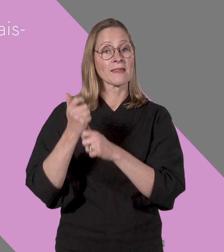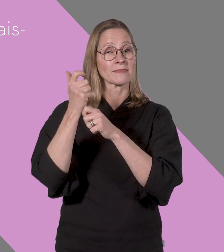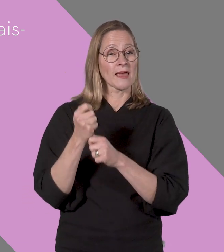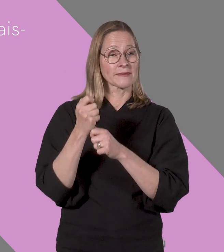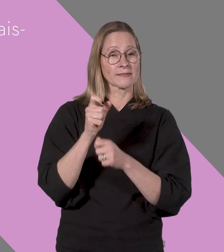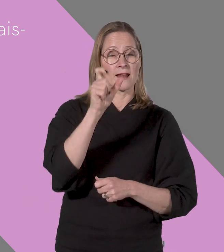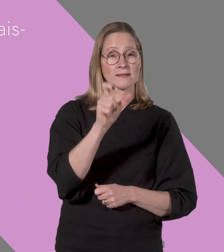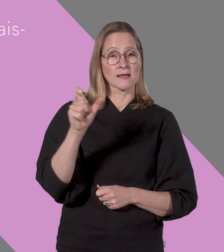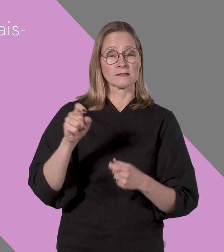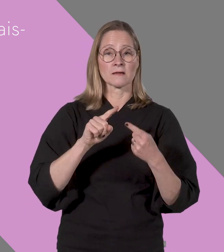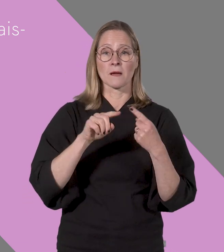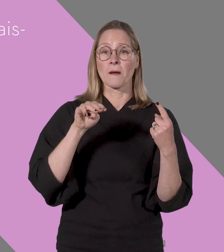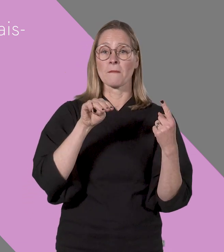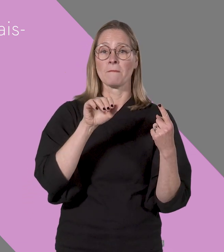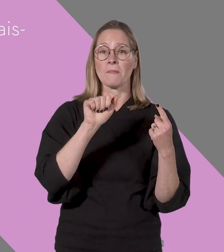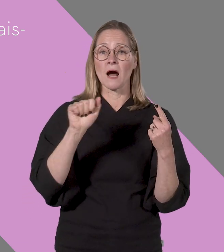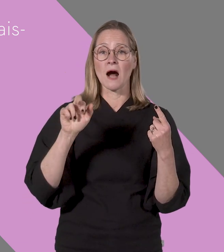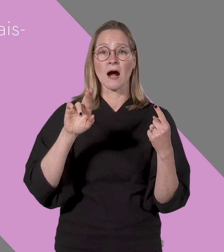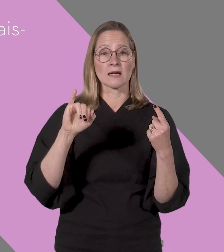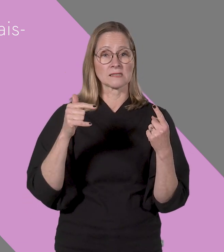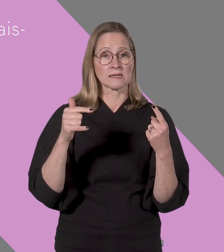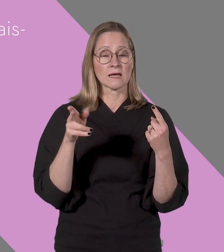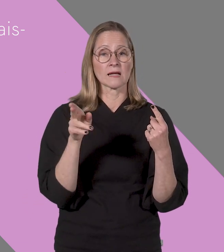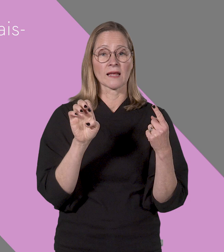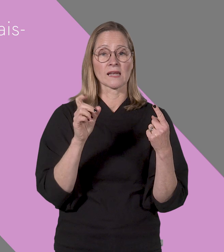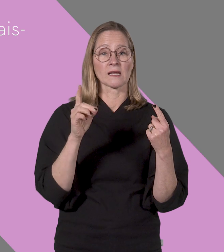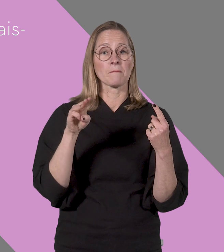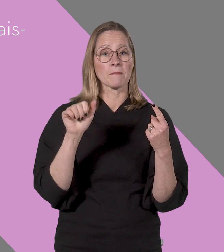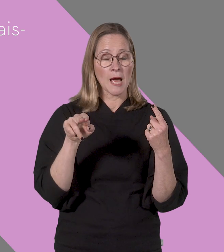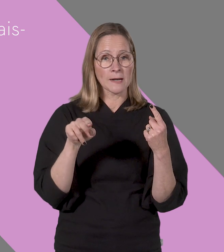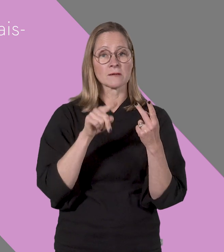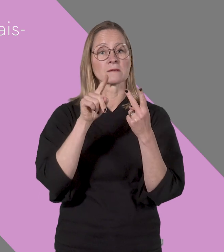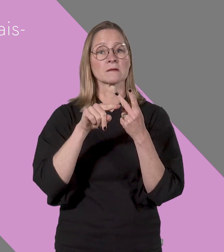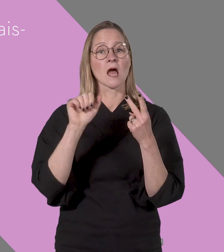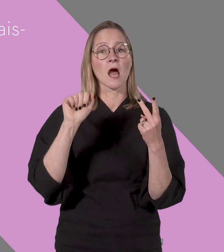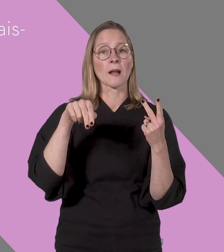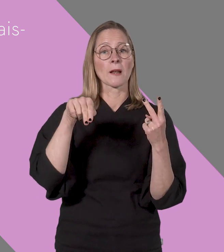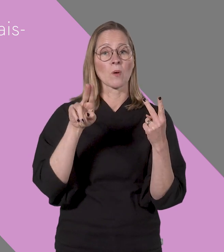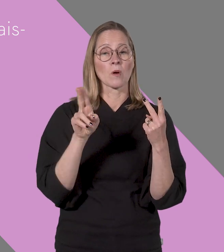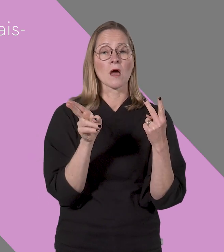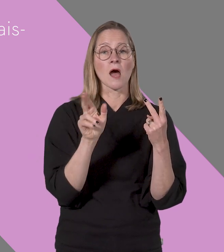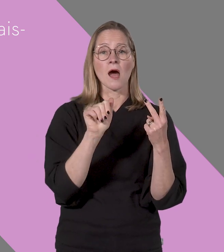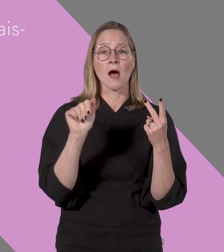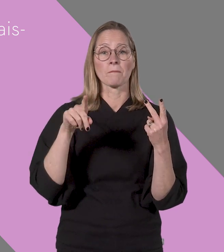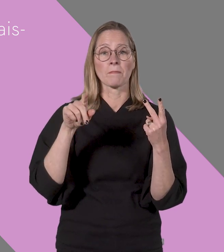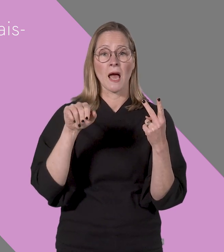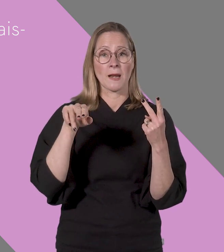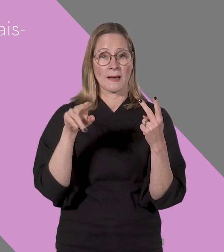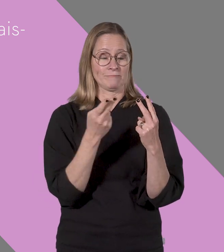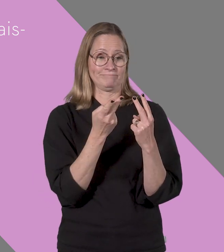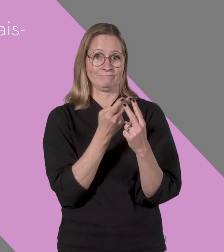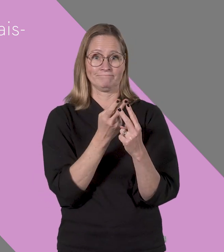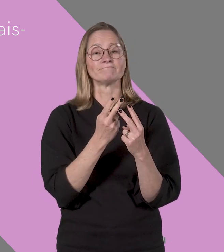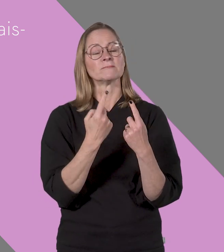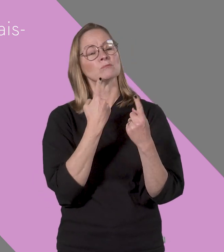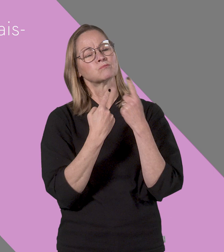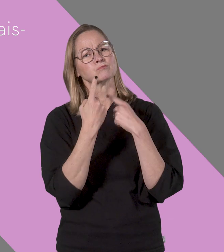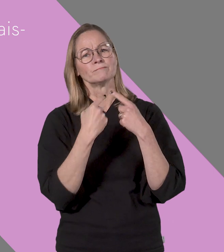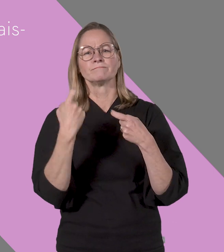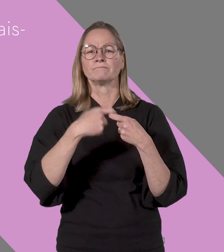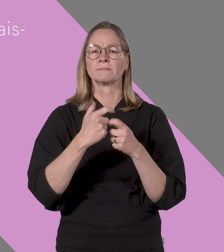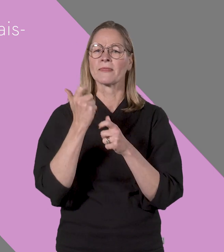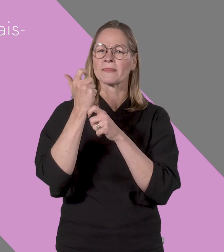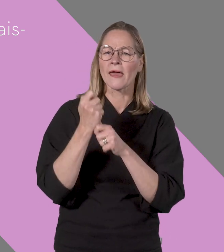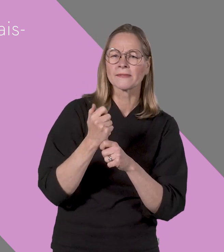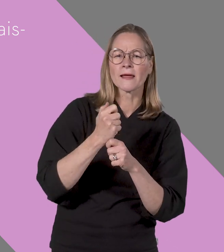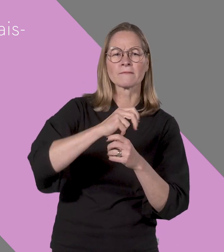Taiteilijat Maarit Hedman ja Anu Haapanen keskustelevat taiteesta -